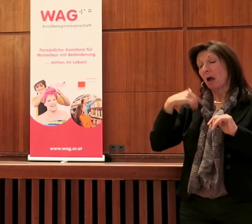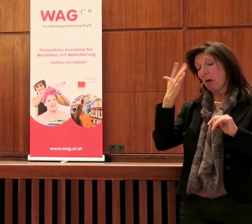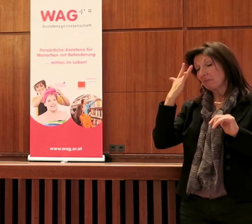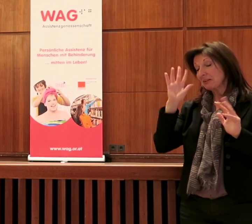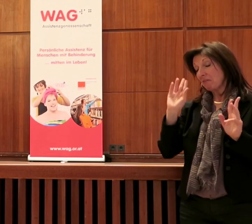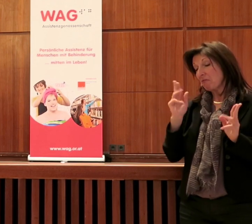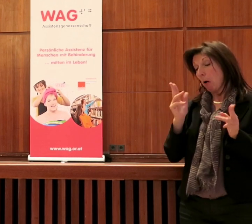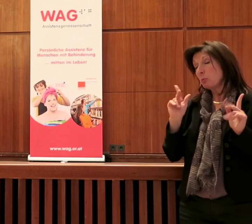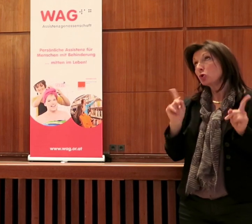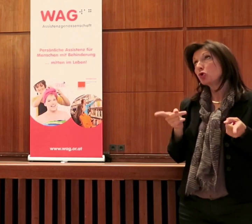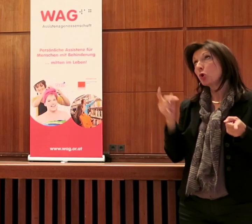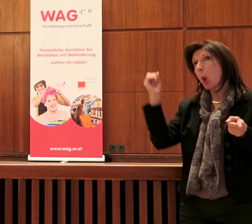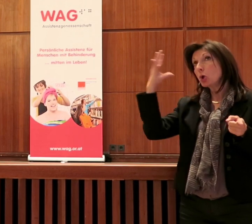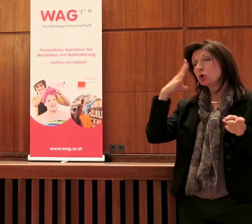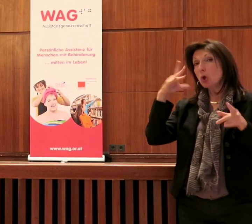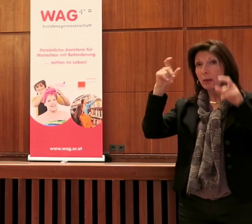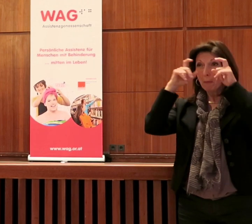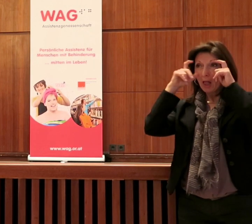Wir kriegen die Sonnenbrillen immer von Sehenden geschenkt.